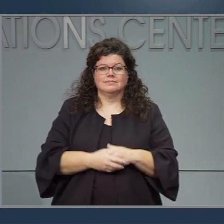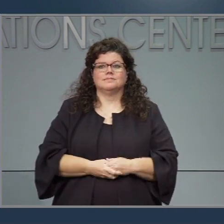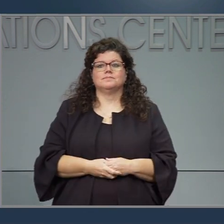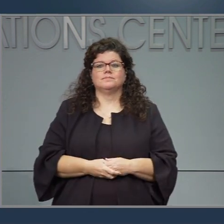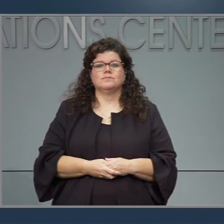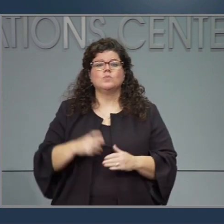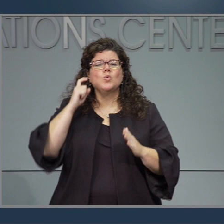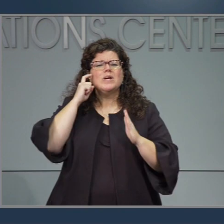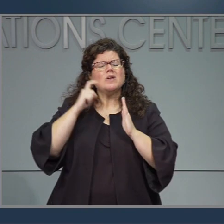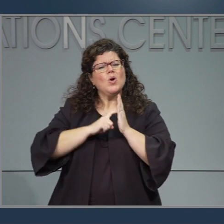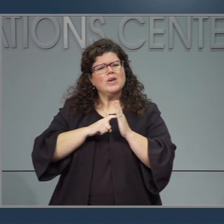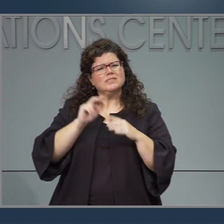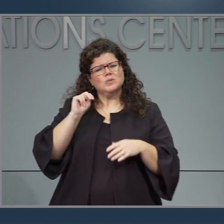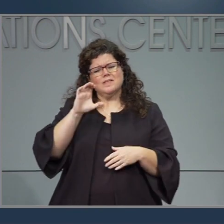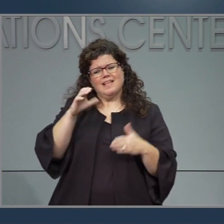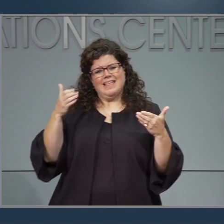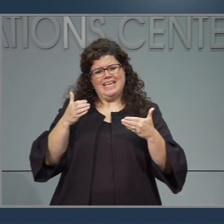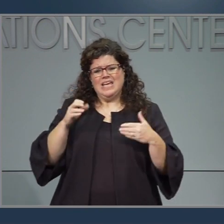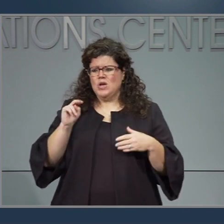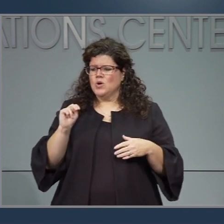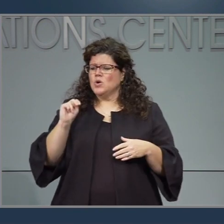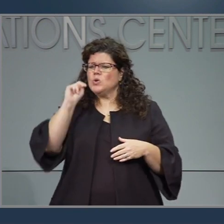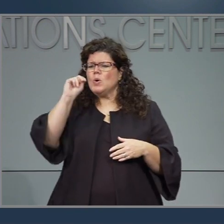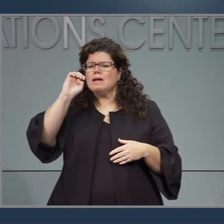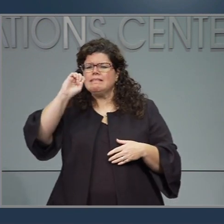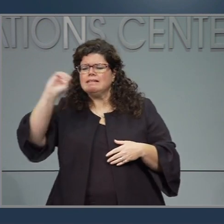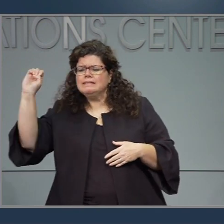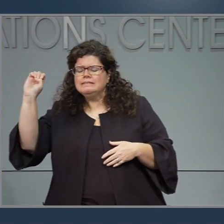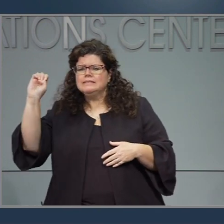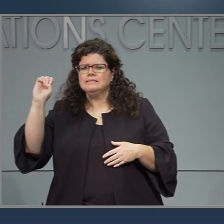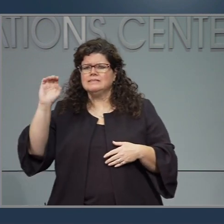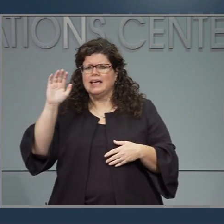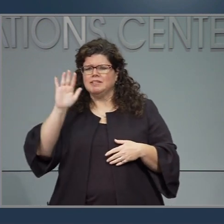en el noreste y Ares de San y a usted en particular, pero todos